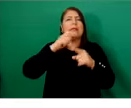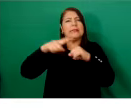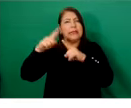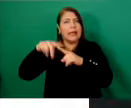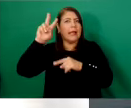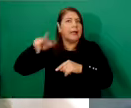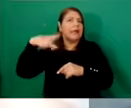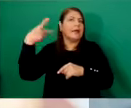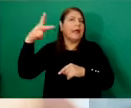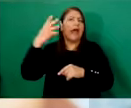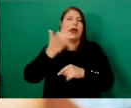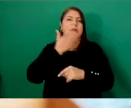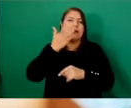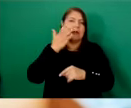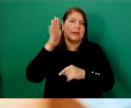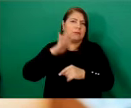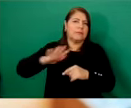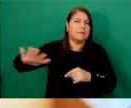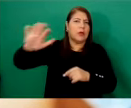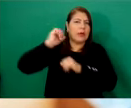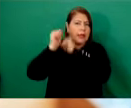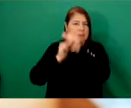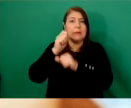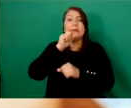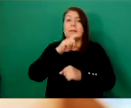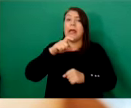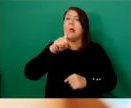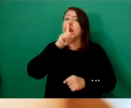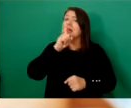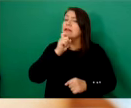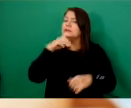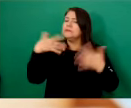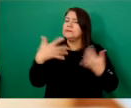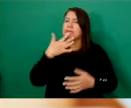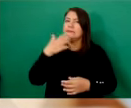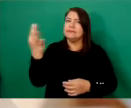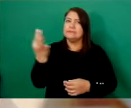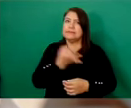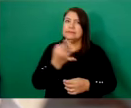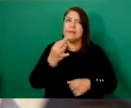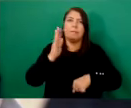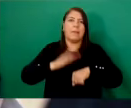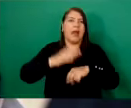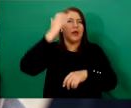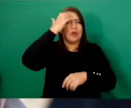gastronomía del Medio Oriente, y las de Catar son más que deliciosas y uno de los más